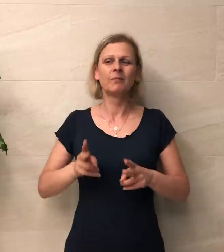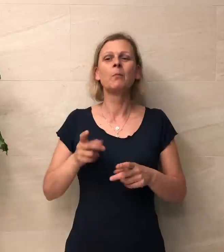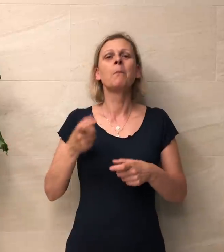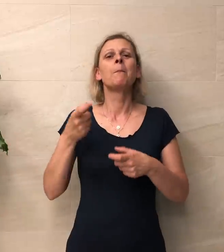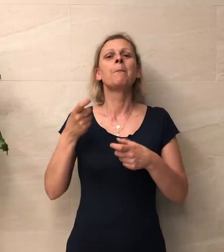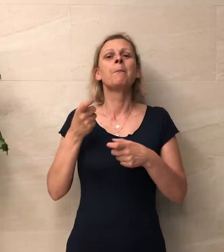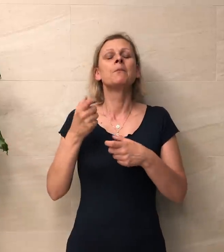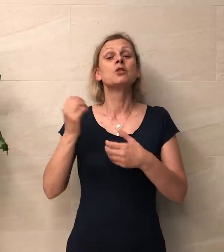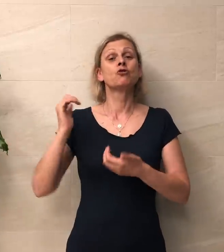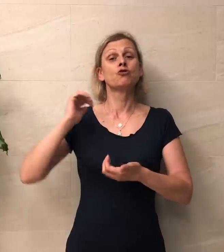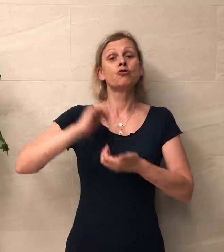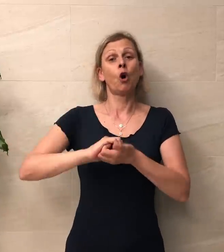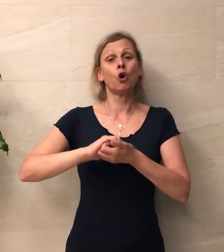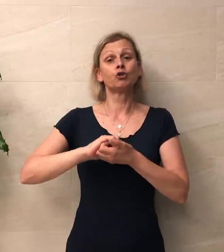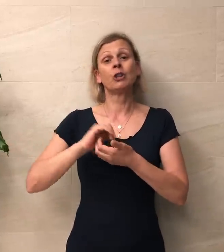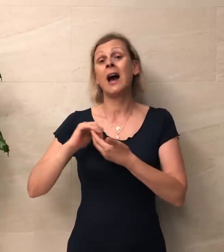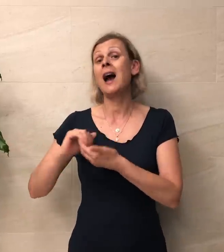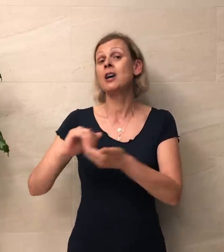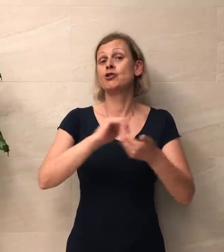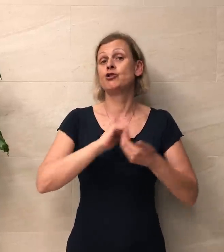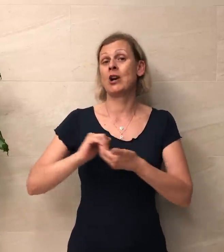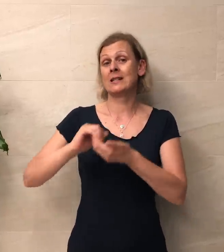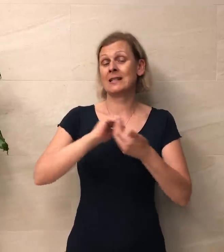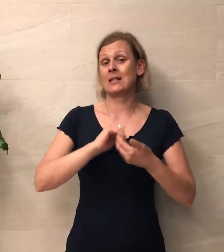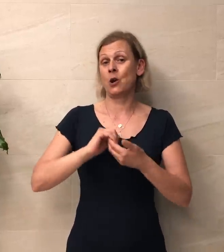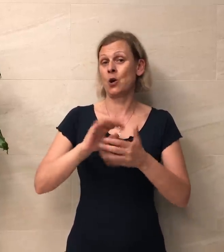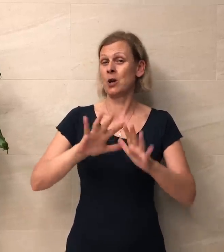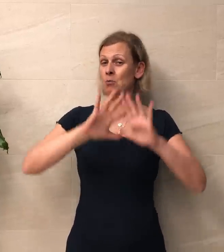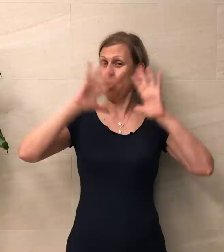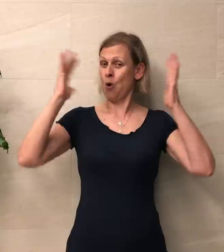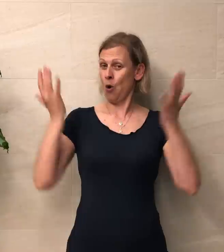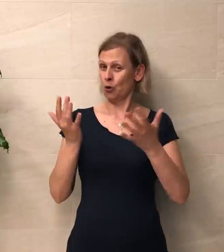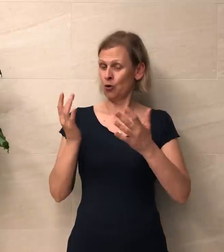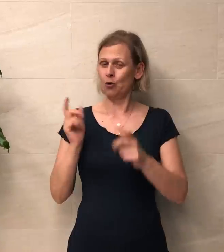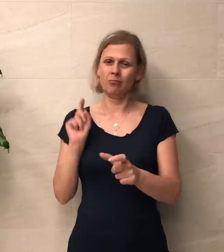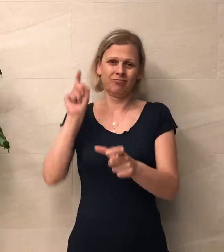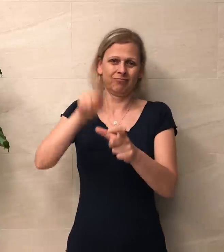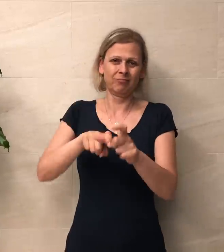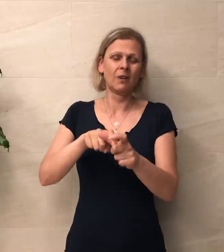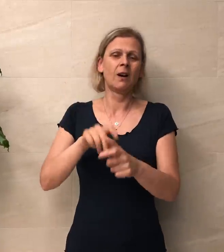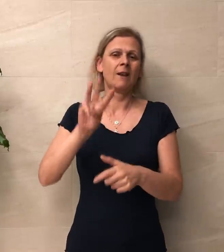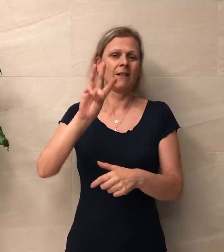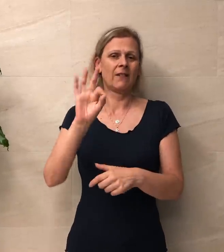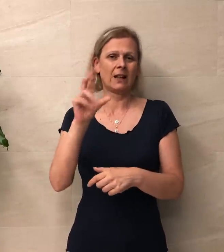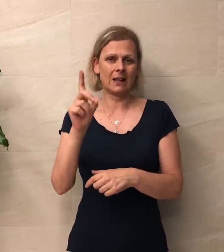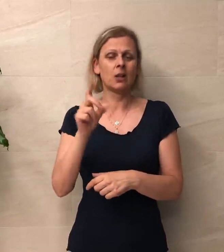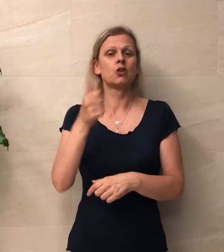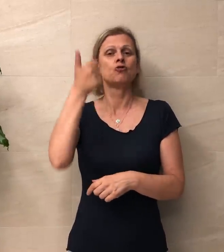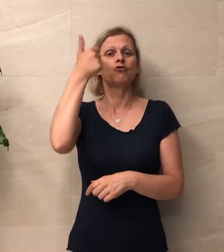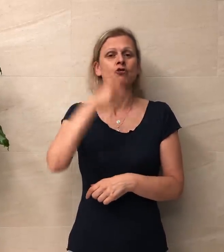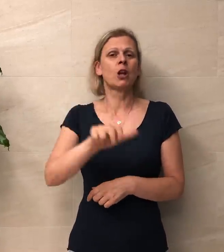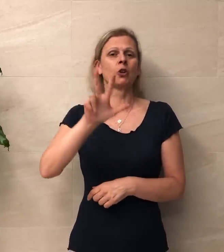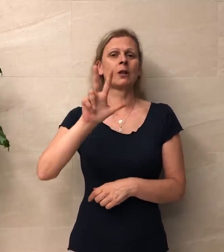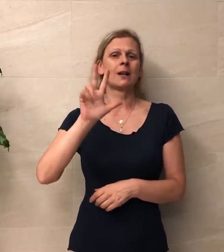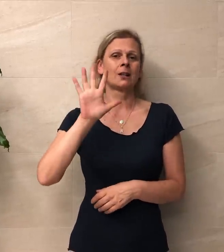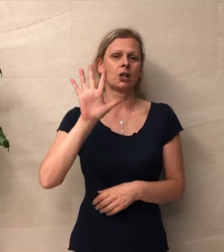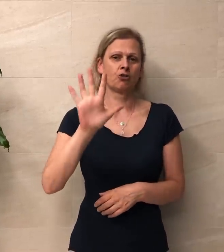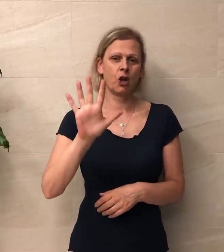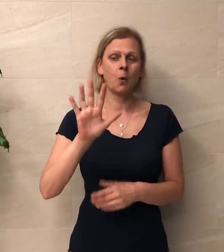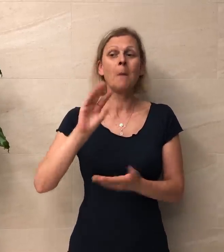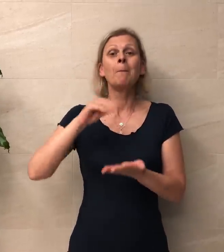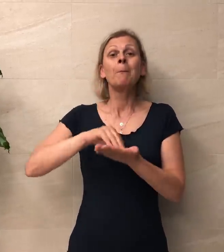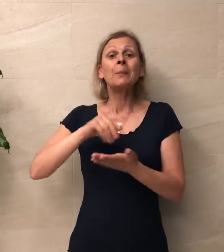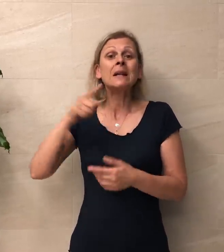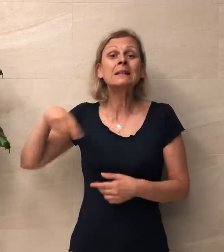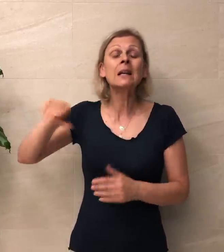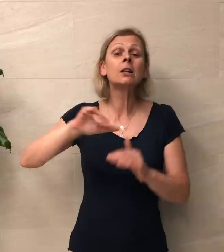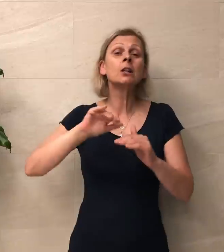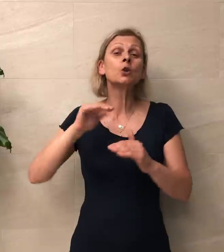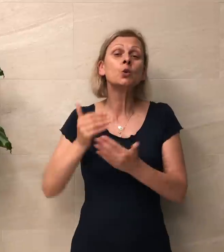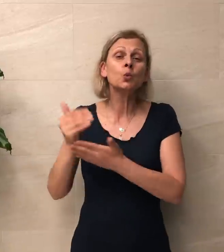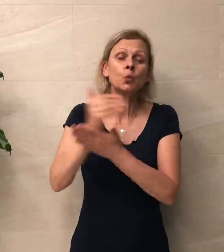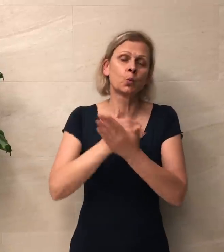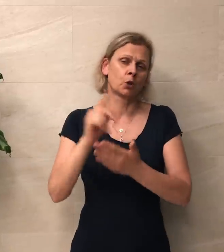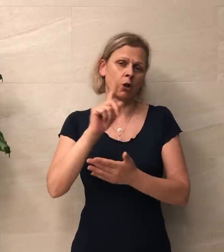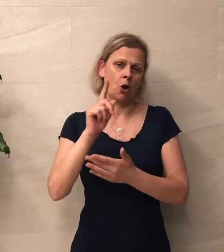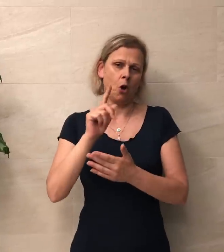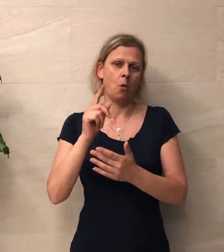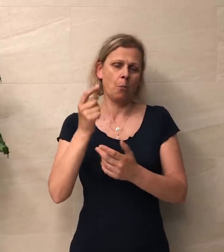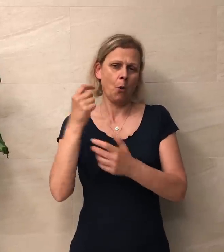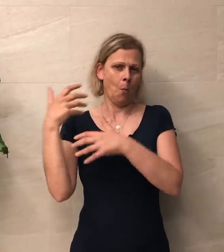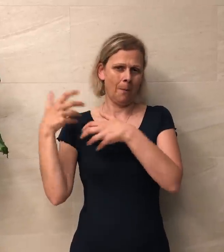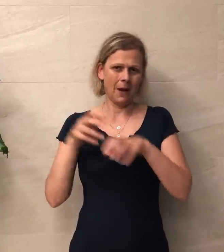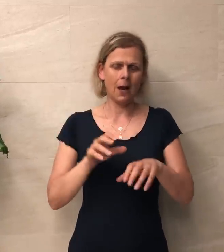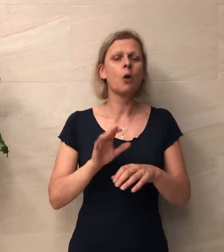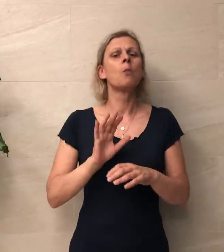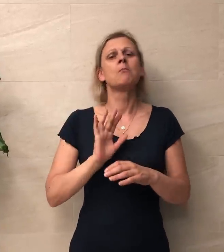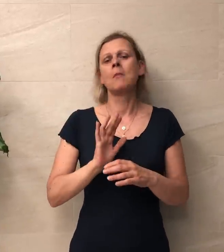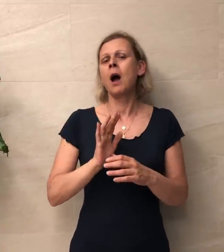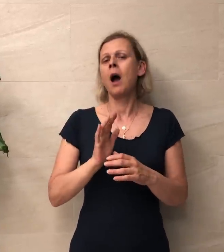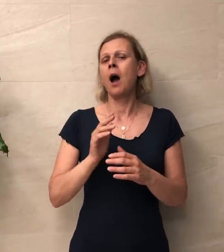membri della WFD che conta tra i propri soci in tutto il mondo 135 Associazioni. Non erano tutti presenti, un po’ meno, ma di fatto gli Stati parti che sono Soci